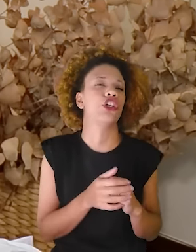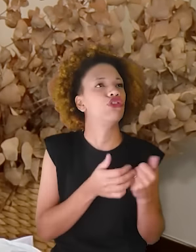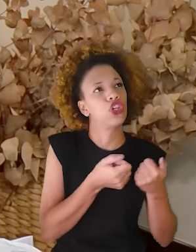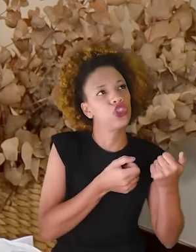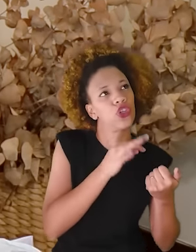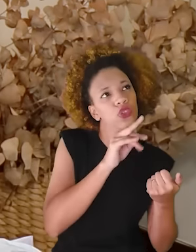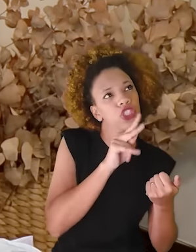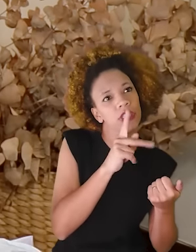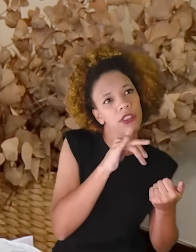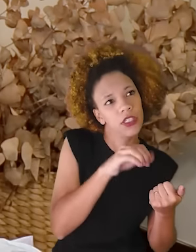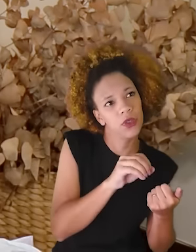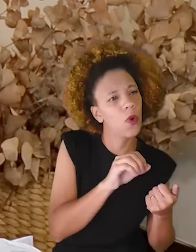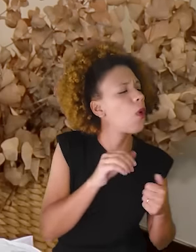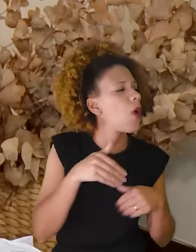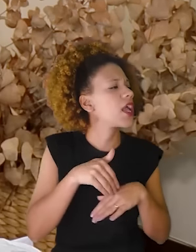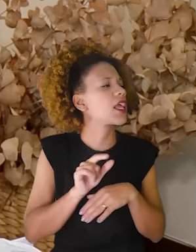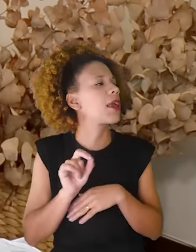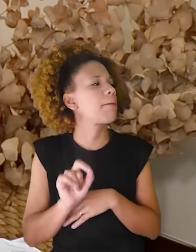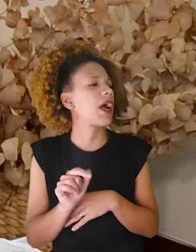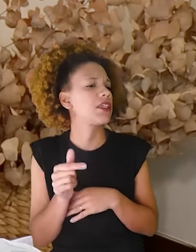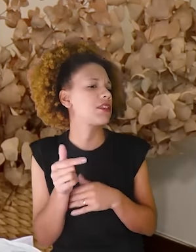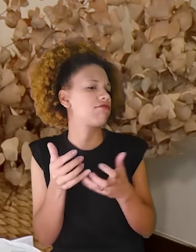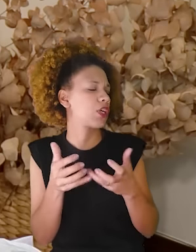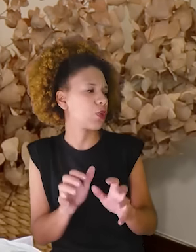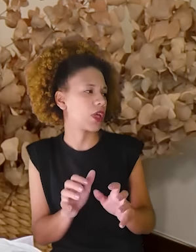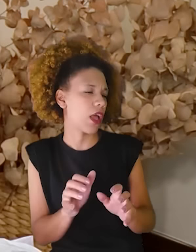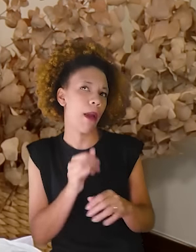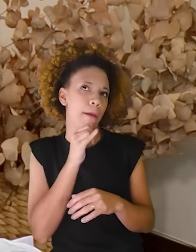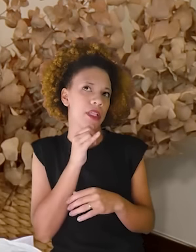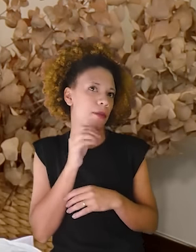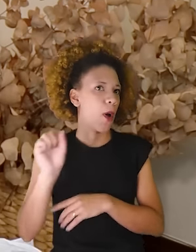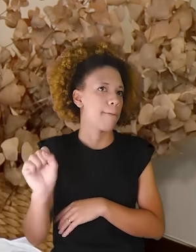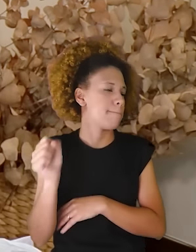jogo Tig e tal o que mais você não faz tem alguma coisa que você fala cara de bebida não vou fazer